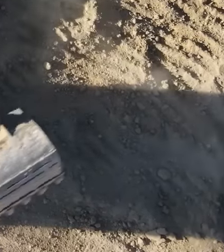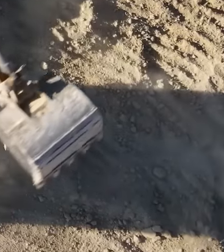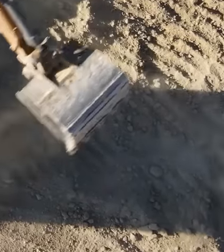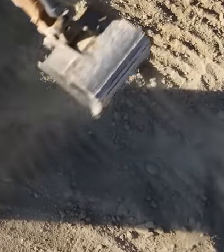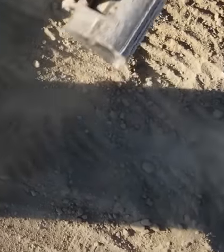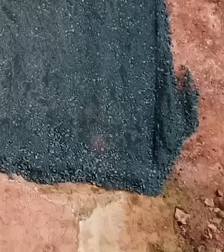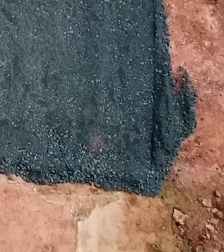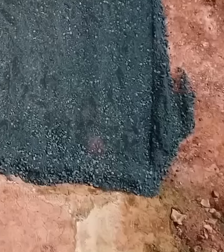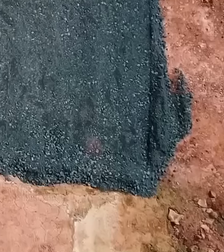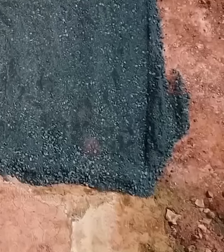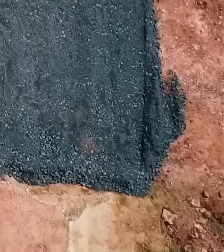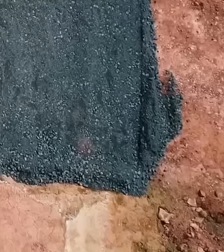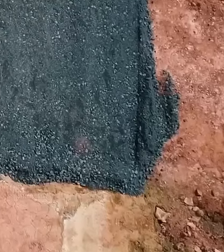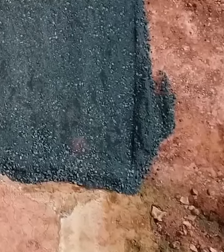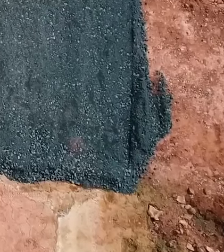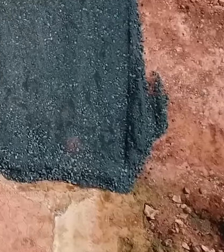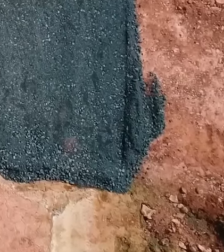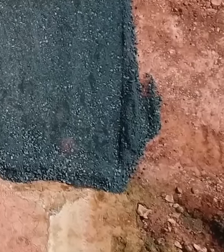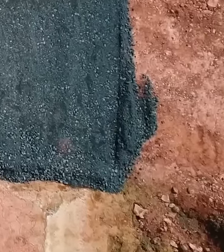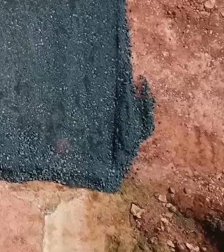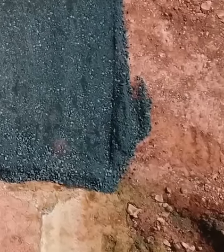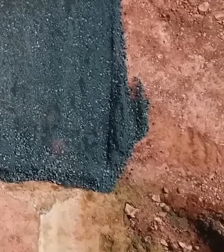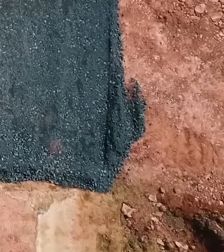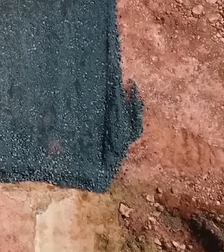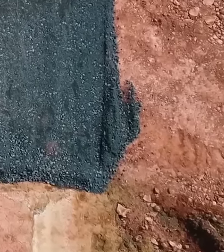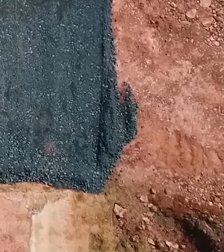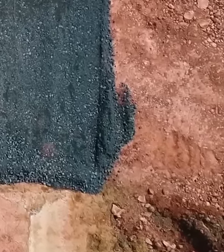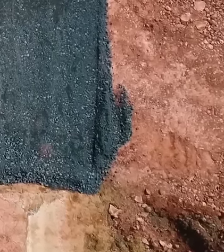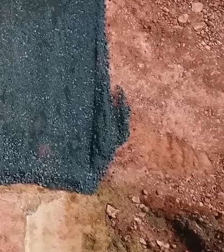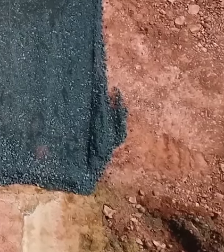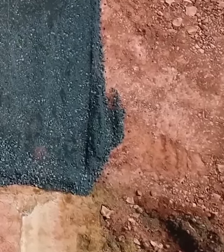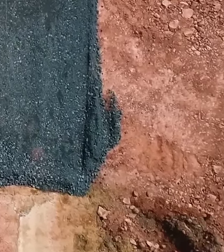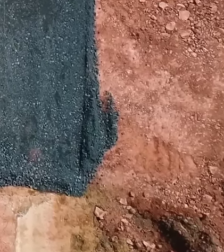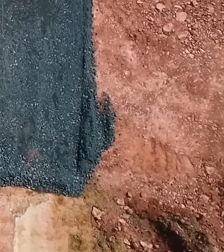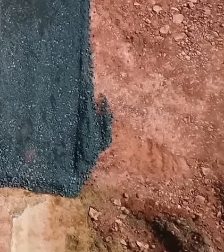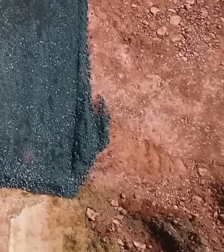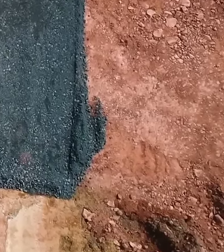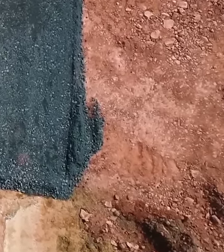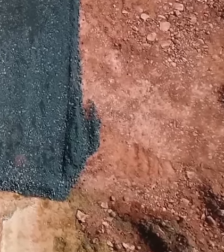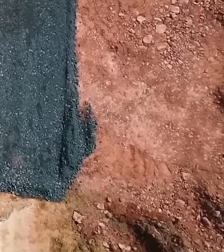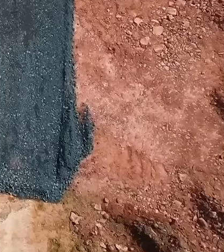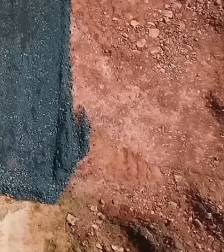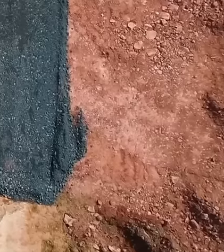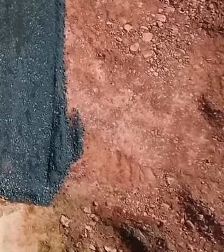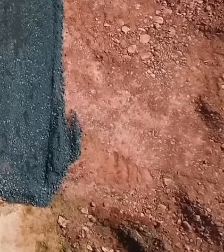mantenimiento y construcción de nuevas carreteras tiene objetivos muy claros. No solo busca mejorar